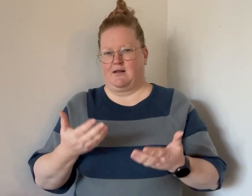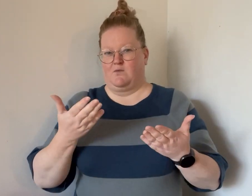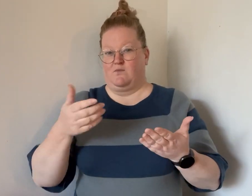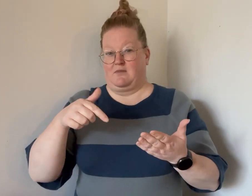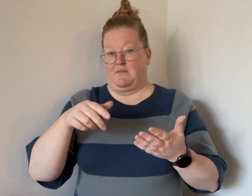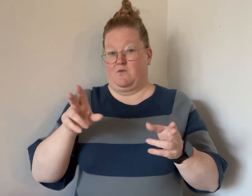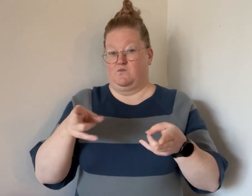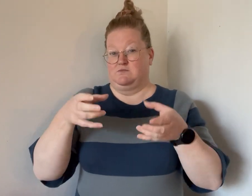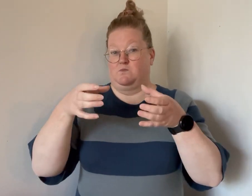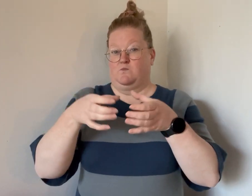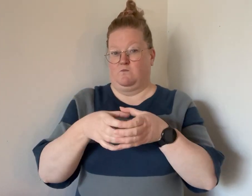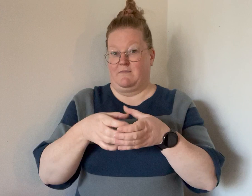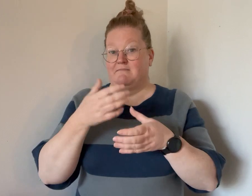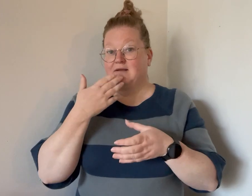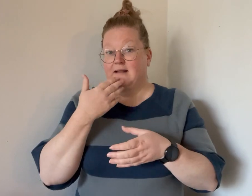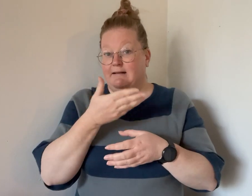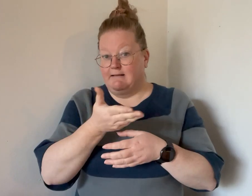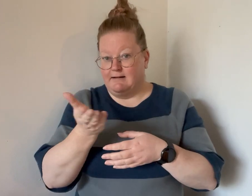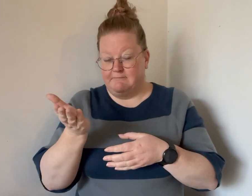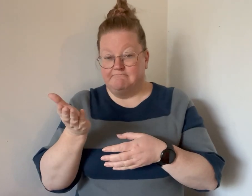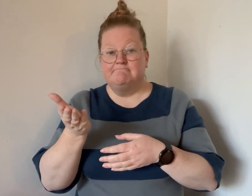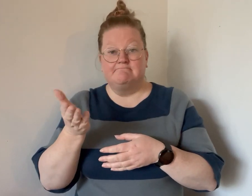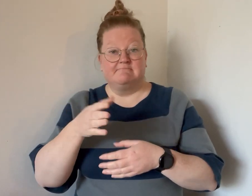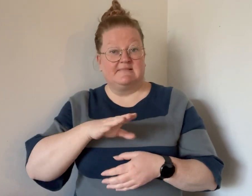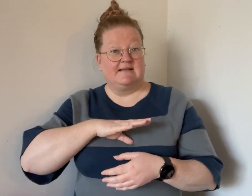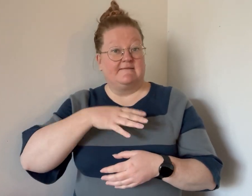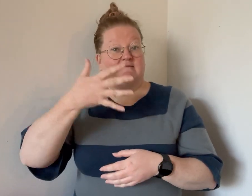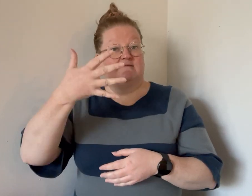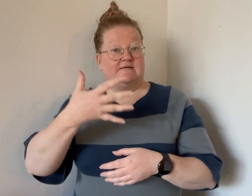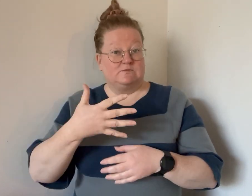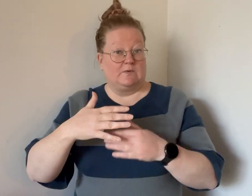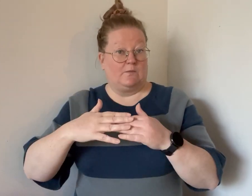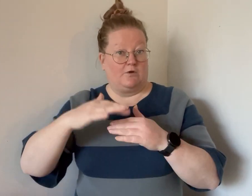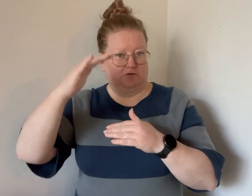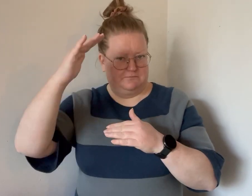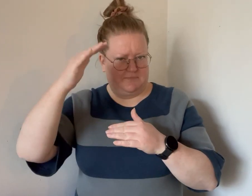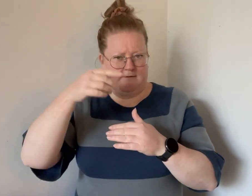Tämä uusi kaveriryhmä on tarkoitettu 50 vuotta täyttäneille ja sitä vanhemmille, -